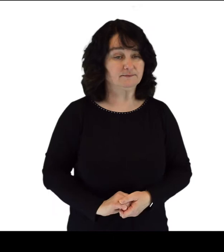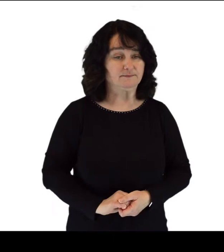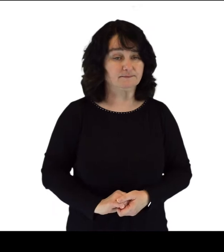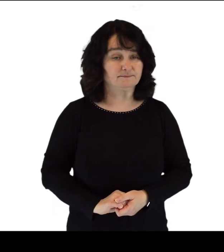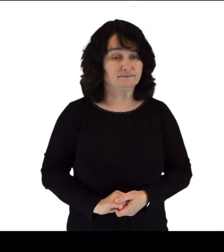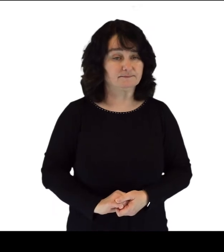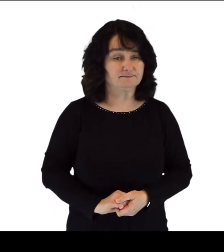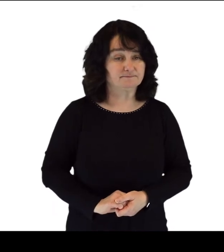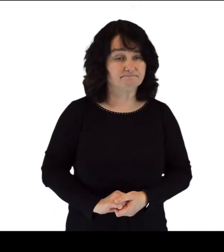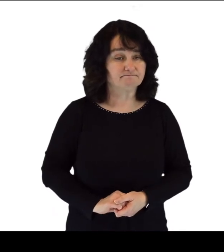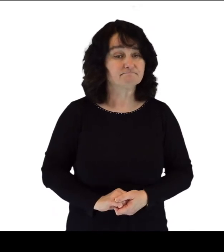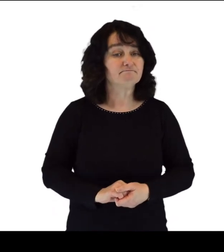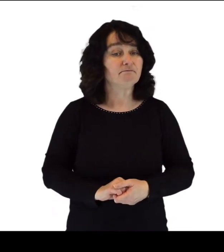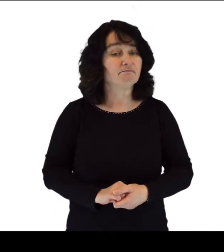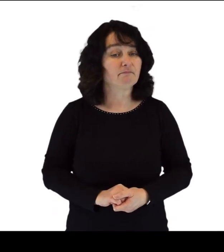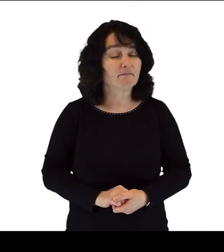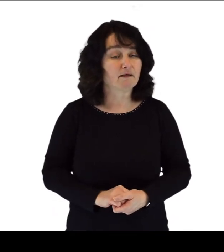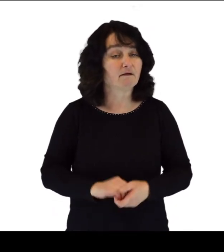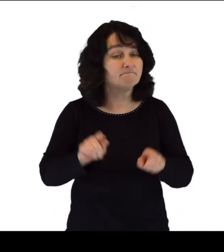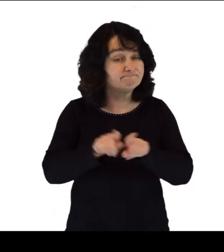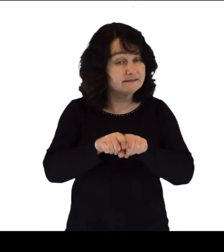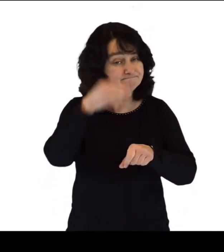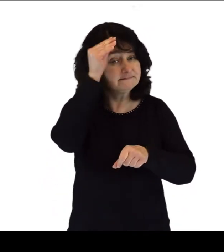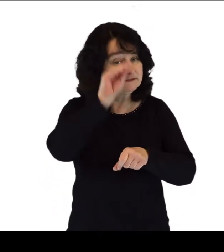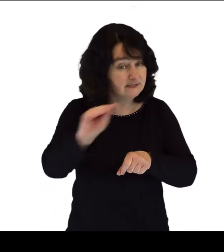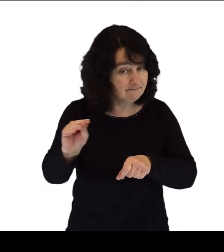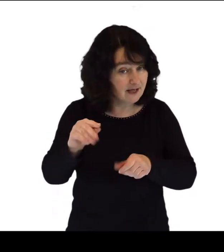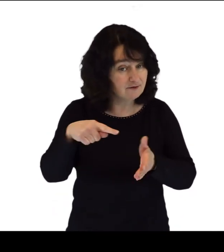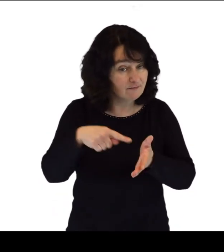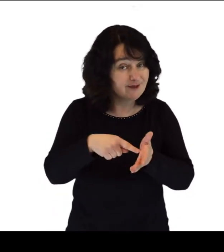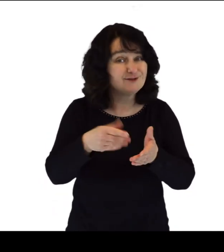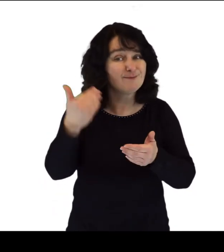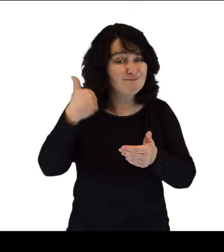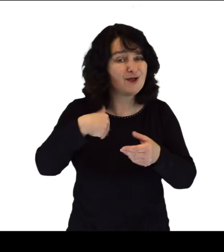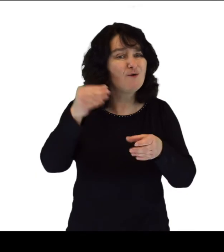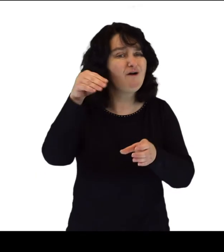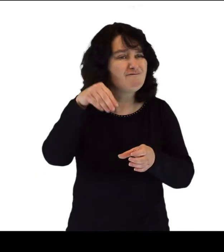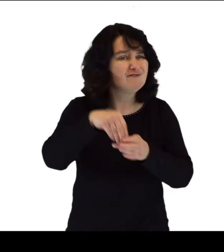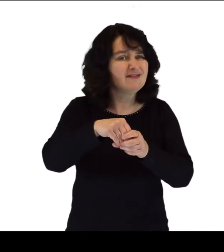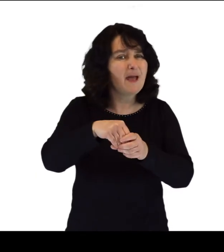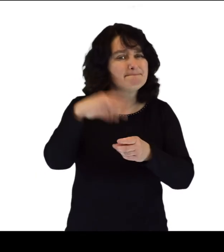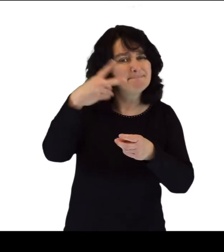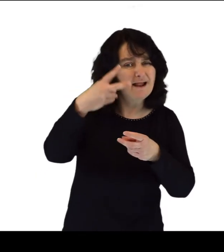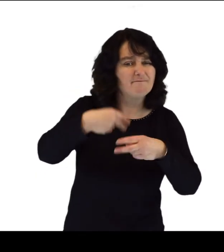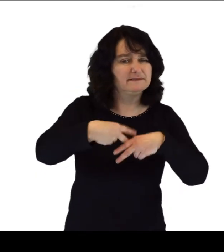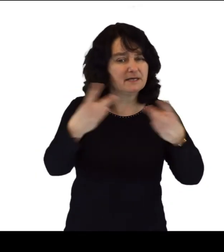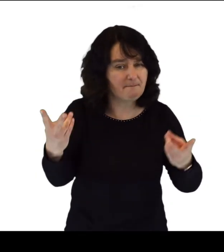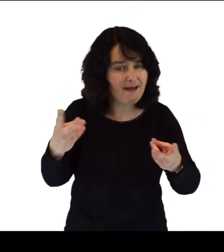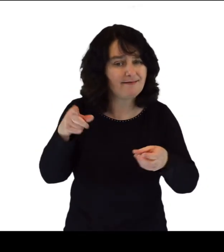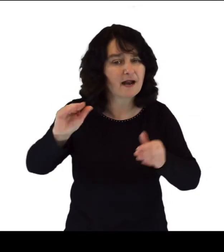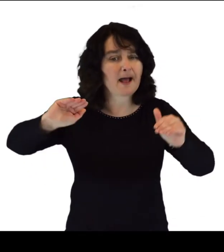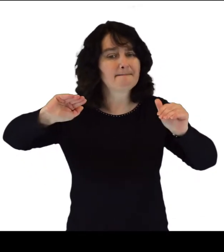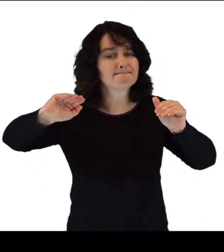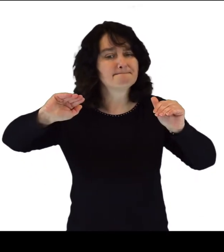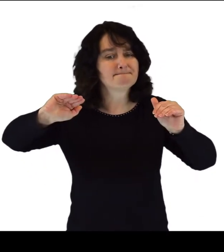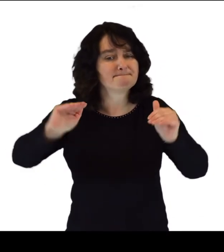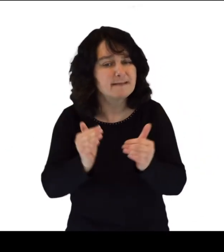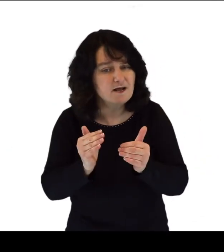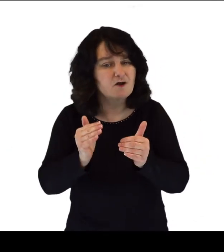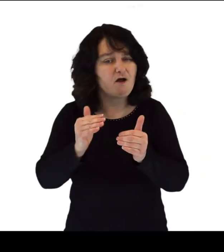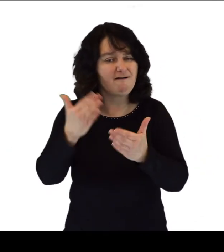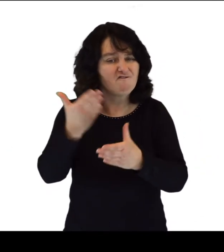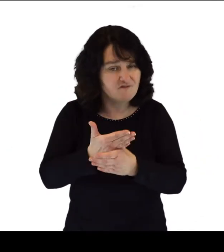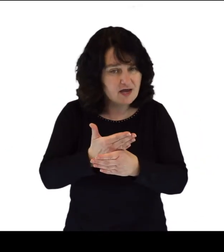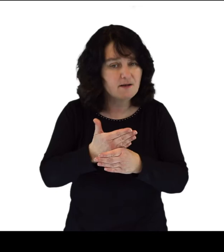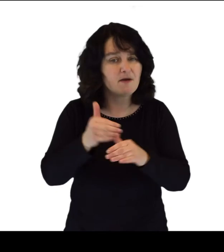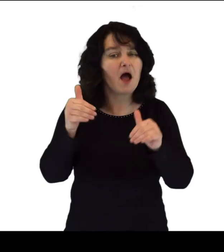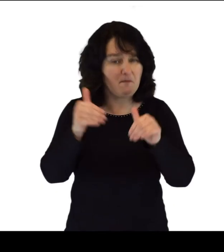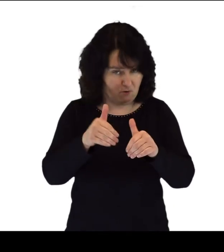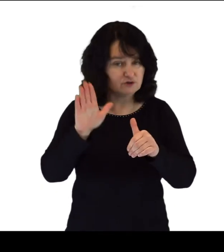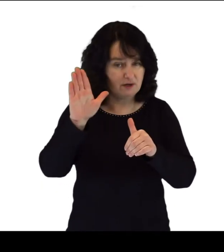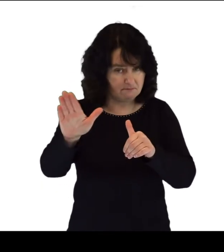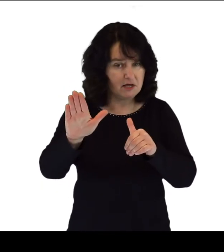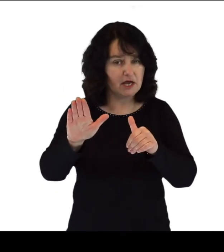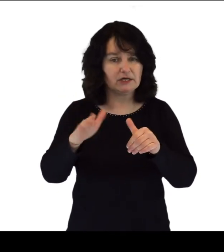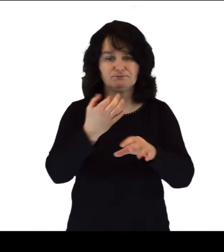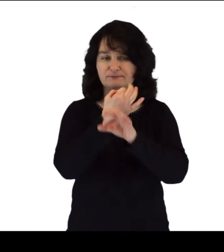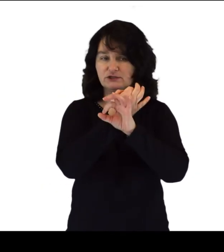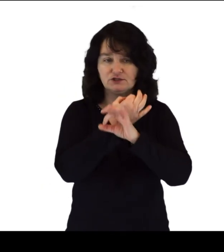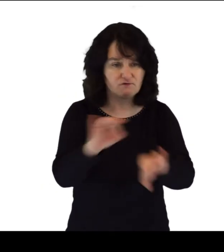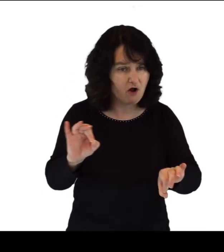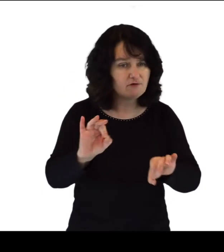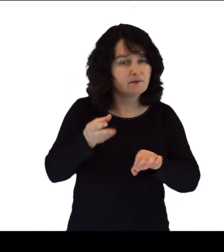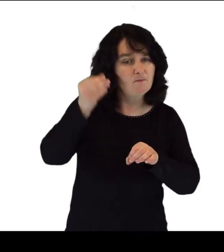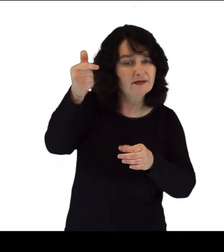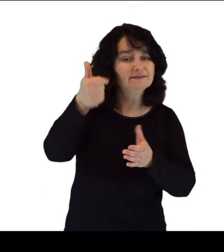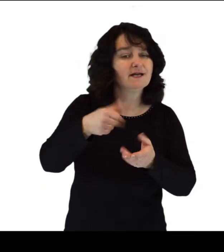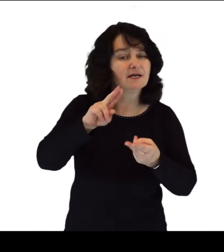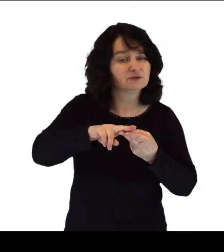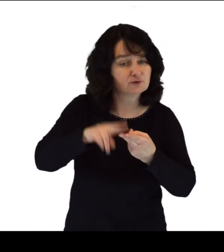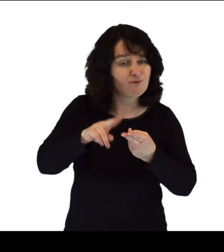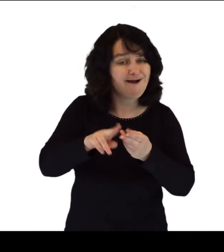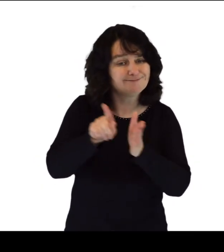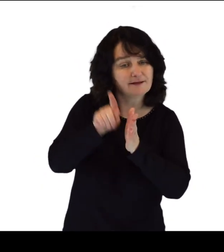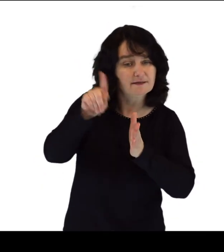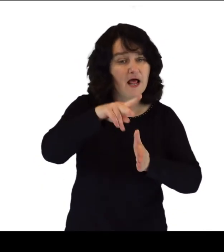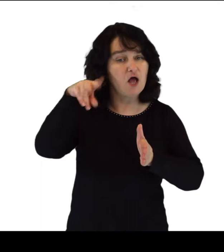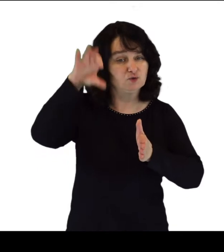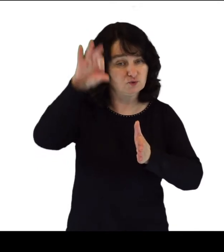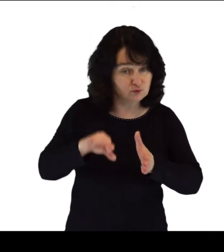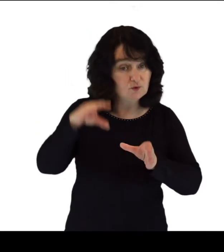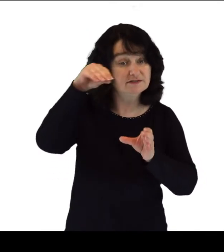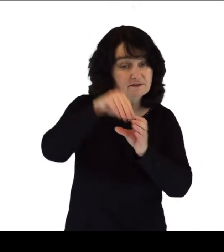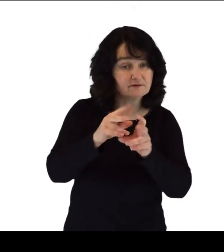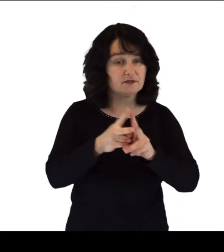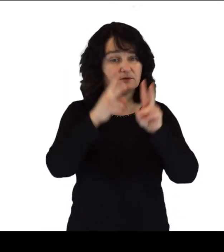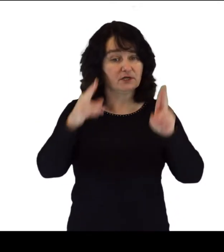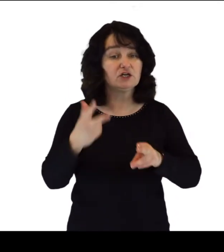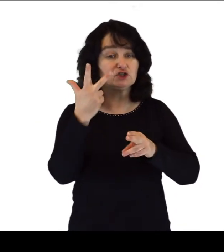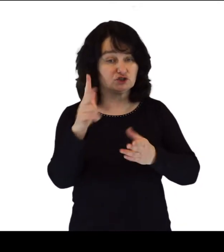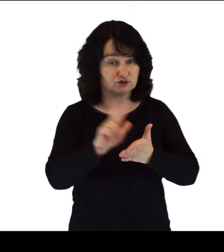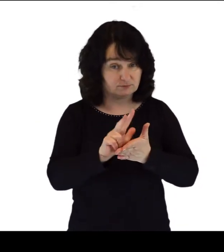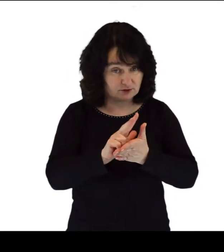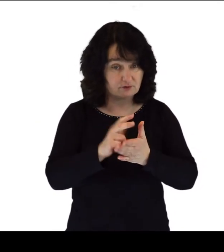Ponadto zgodnie z doniesieniami medialnymi, mikroprzedsiębiorstwa mogą być zwolnione z opłacania składek do ZUS w okresie trzech miesięcy,